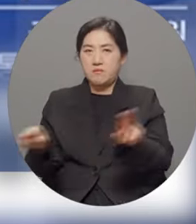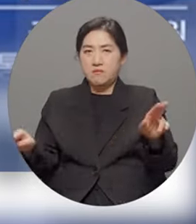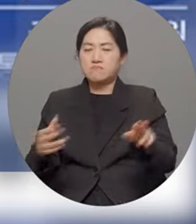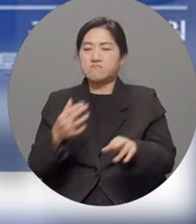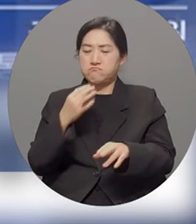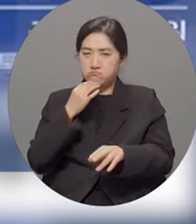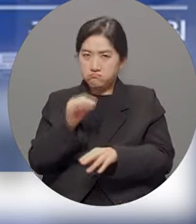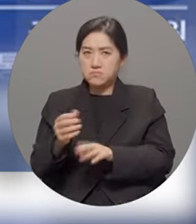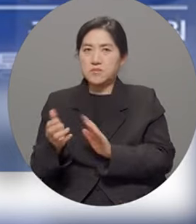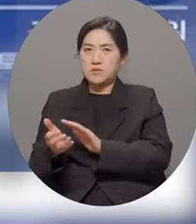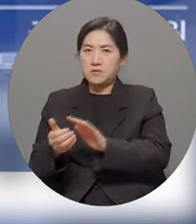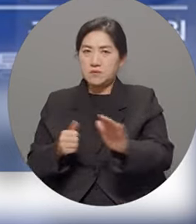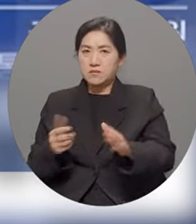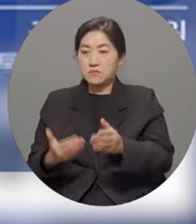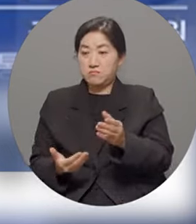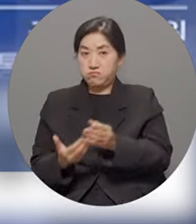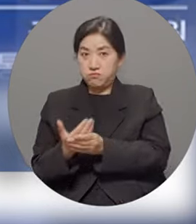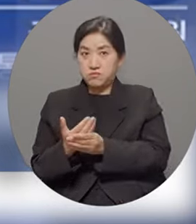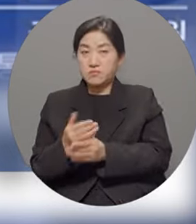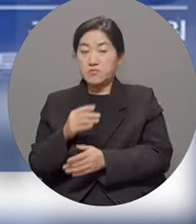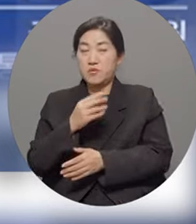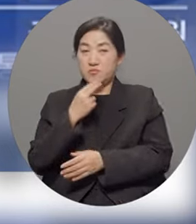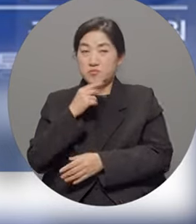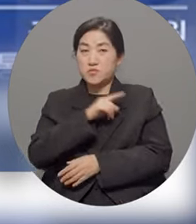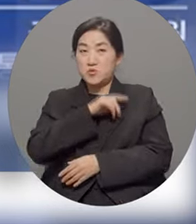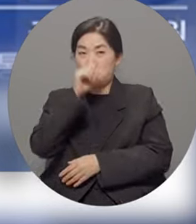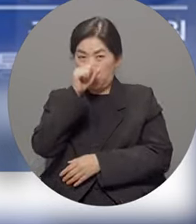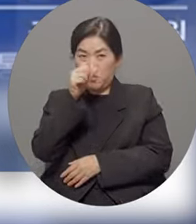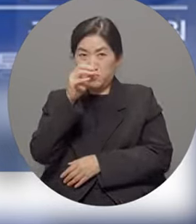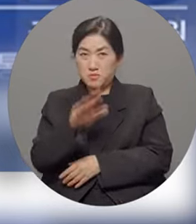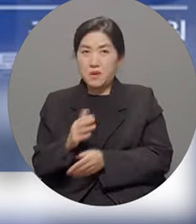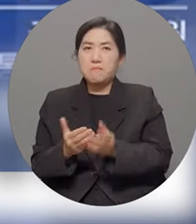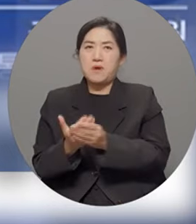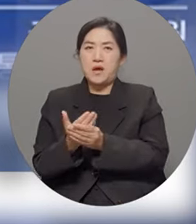호주 대사 철회를 하는 것이 마땅하고 사전에 그런 일이 없었으면 제일 좋겠지만